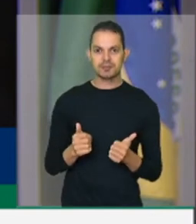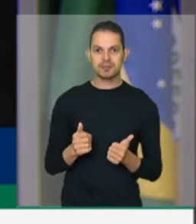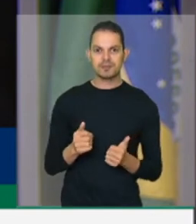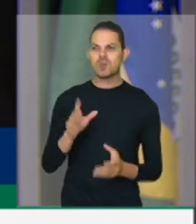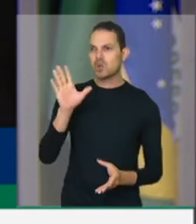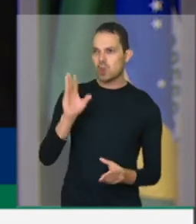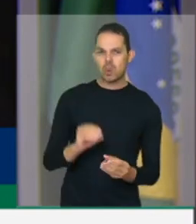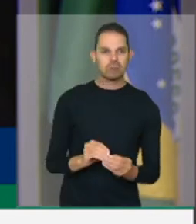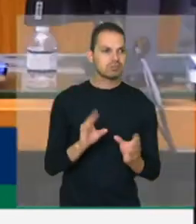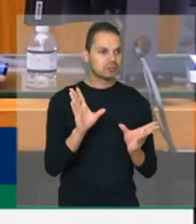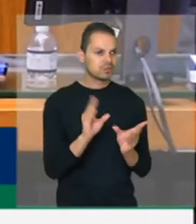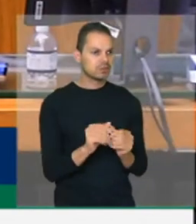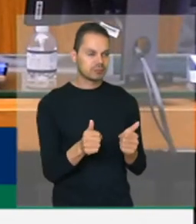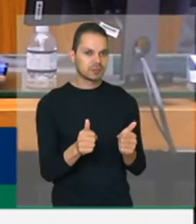NO-- [INTERRUPÇÃO NO ÁUDIO] -- [DEPUTADO]: PRA